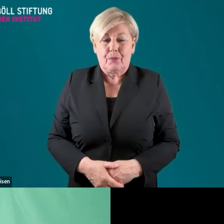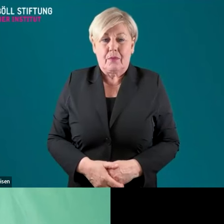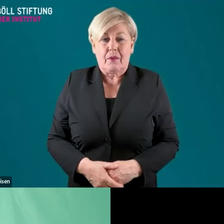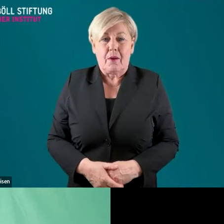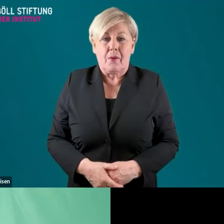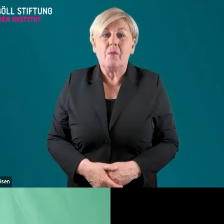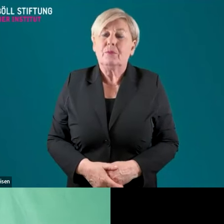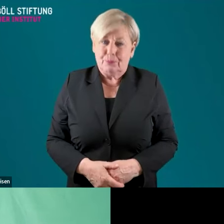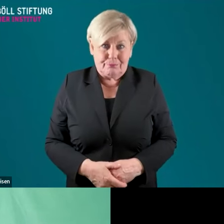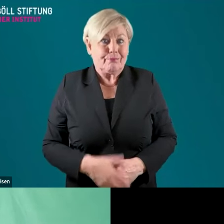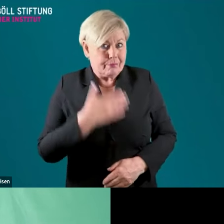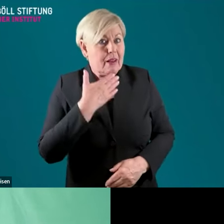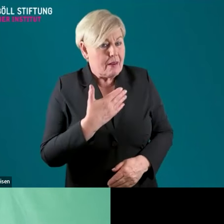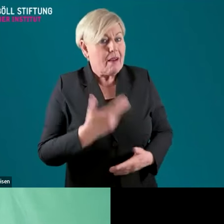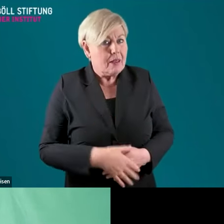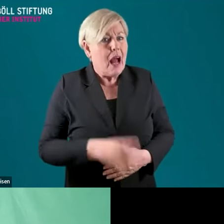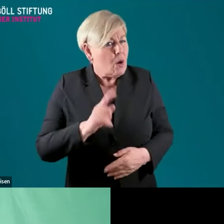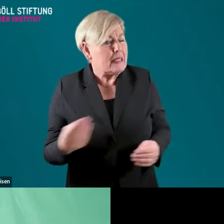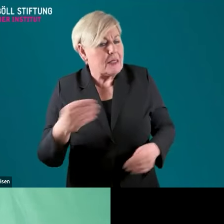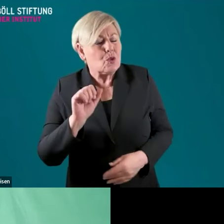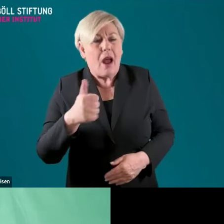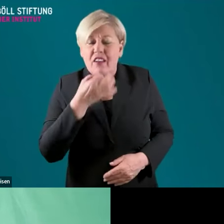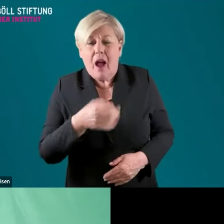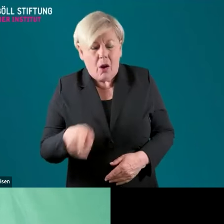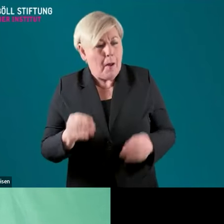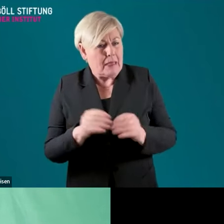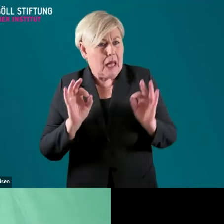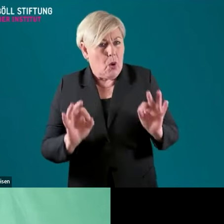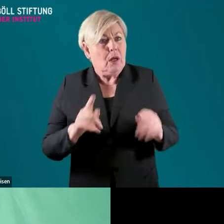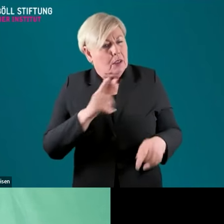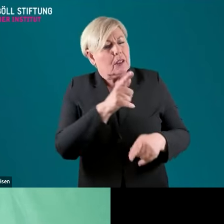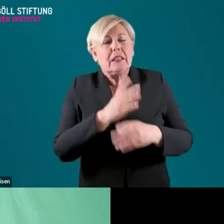Ja. Danke. Dazu kam gerade noch eine Frage, die passt auch; aber du hast die schon zum Teil beantwortet: